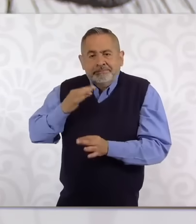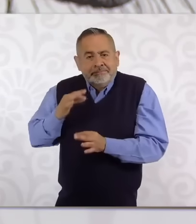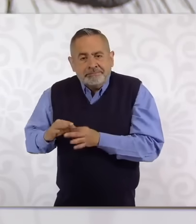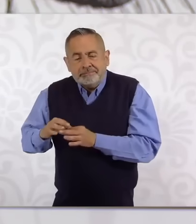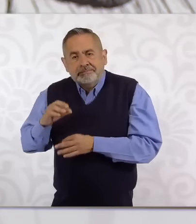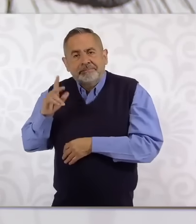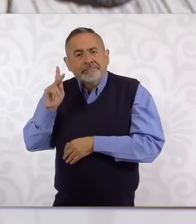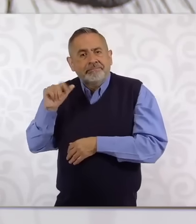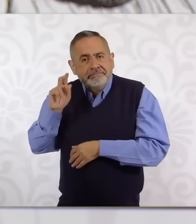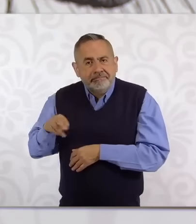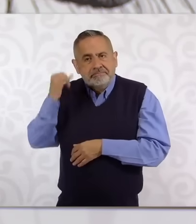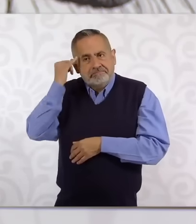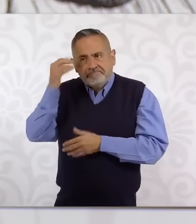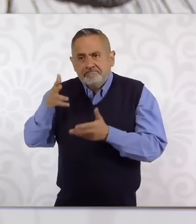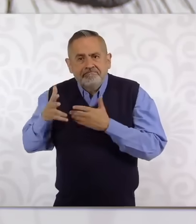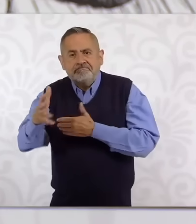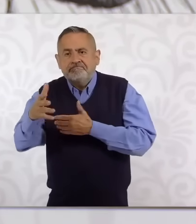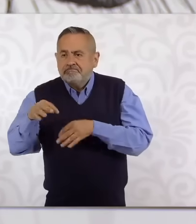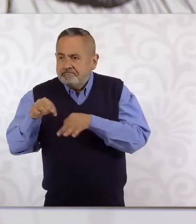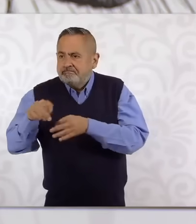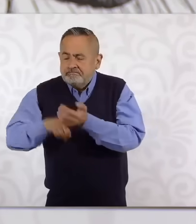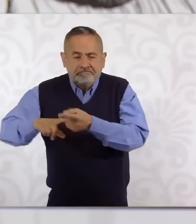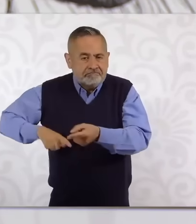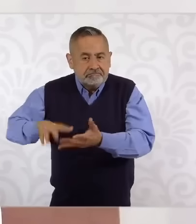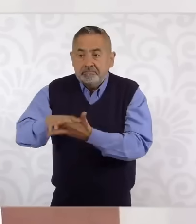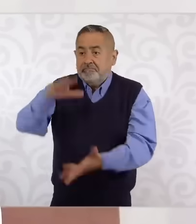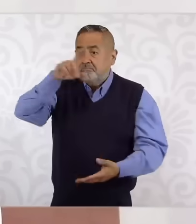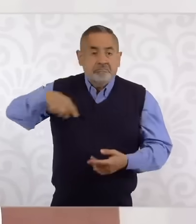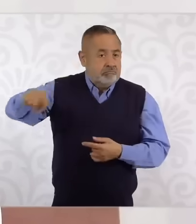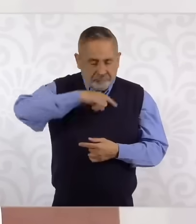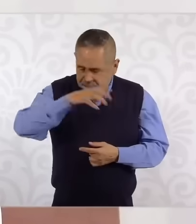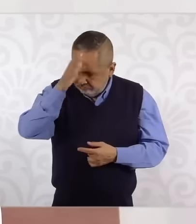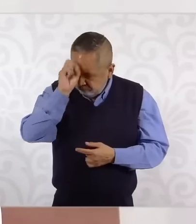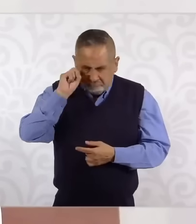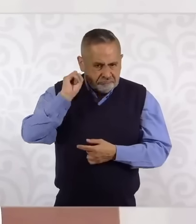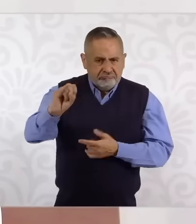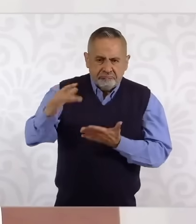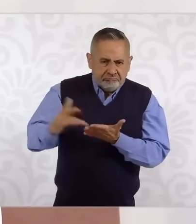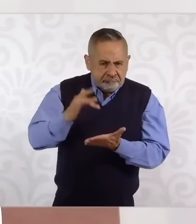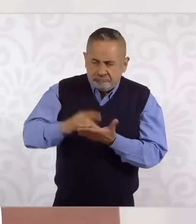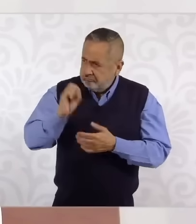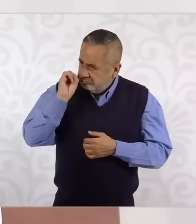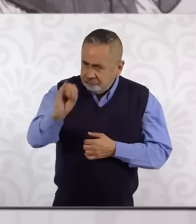piensa el pueblo de México. La gran mayoría está de acuerdo con el proyecto de nación que